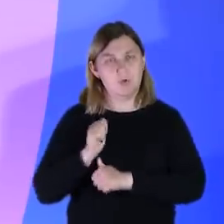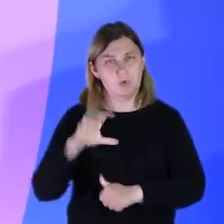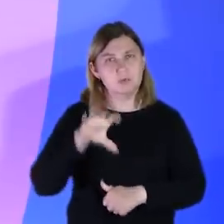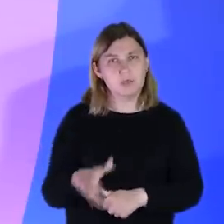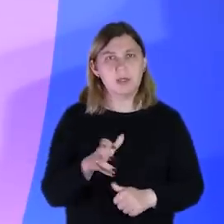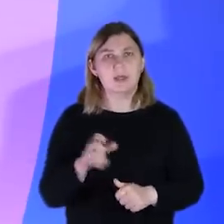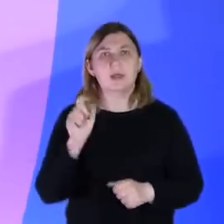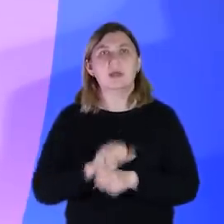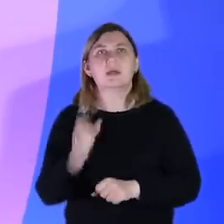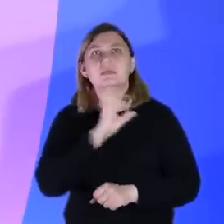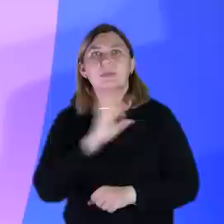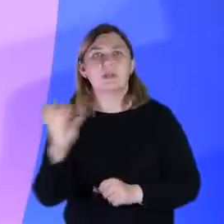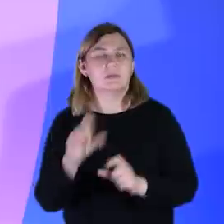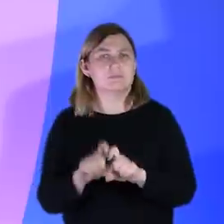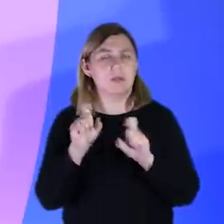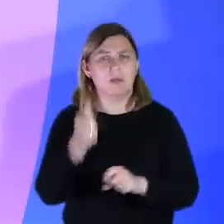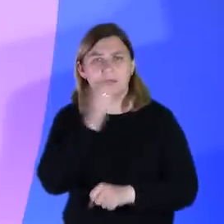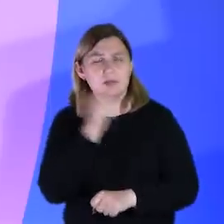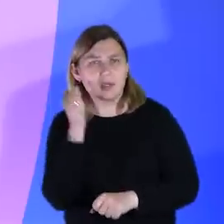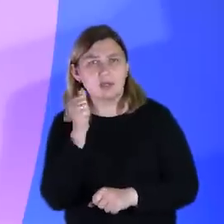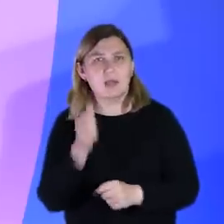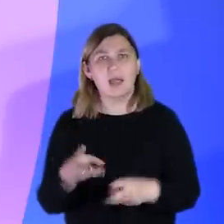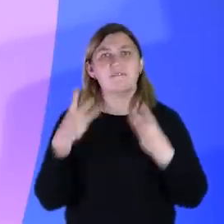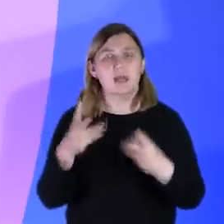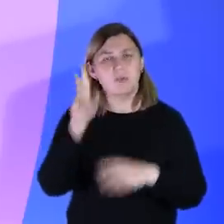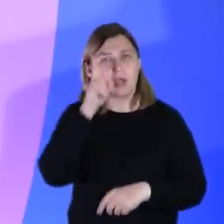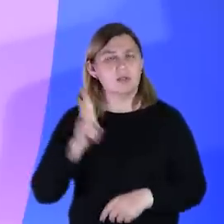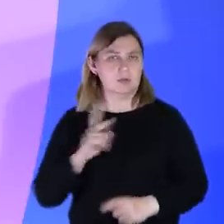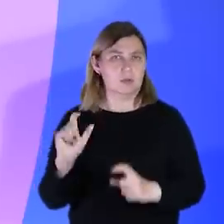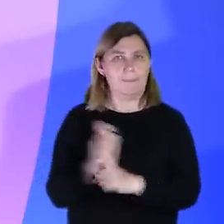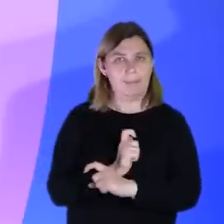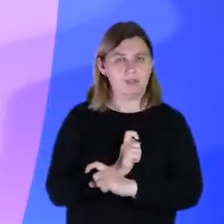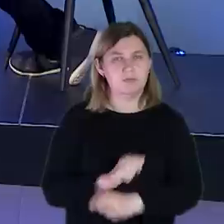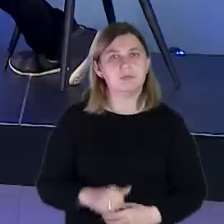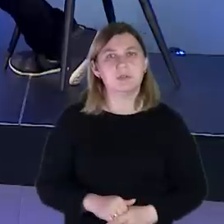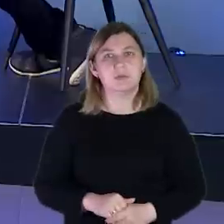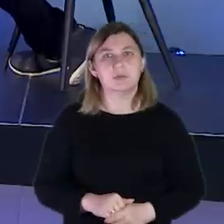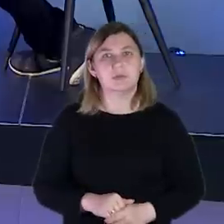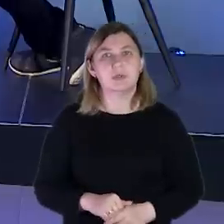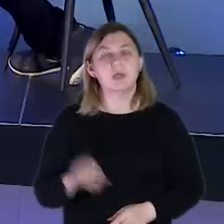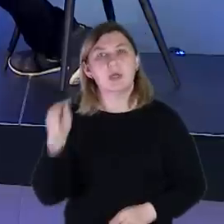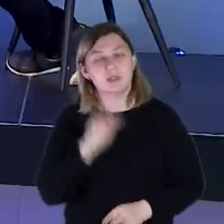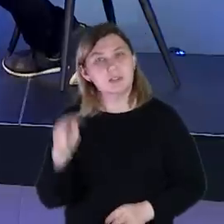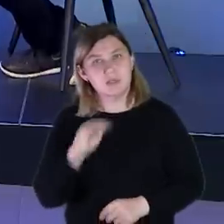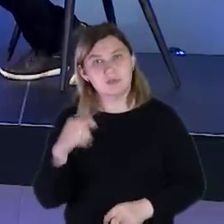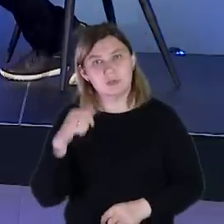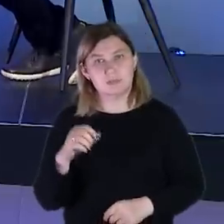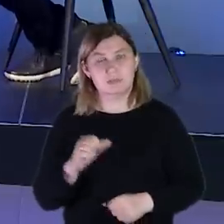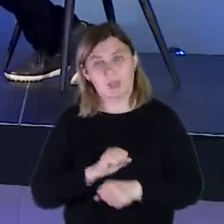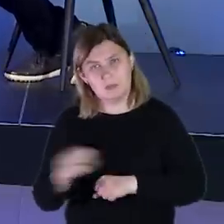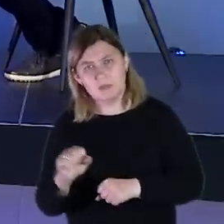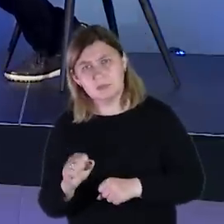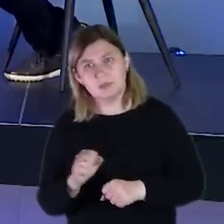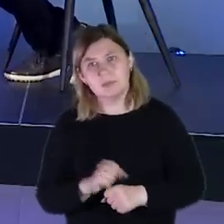kancelarii, tajnych kancelarii, ważnych instytucji państwowych. -Istnieje jeszcze coś,